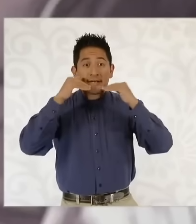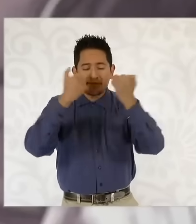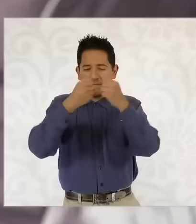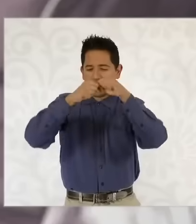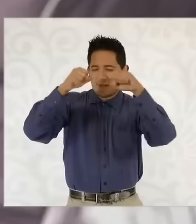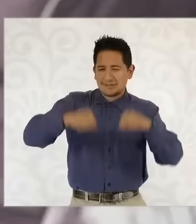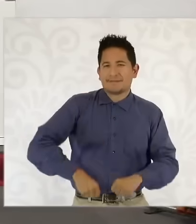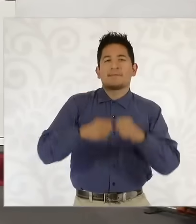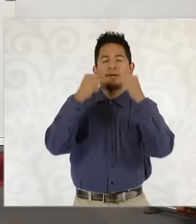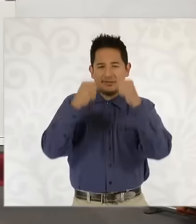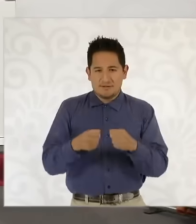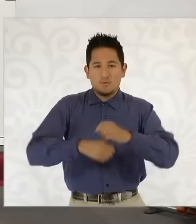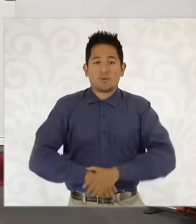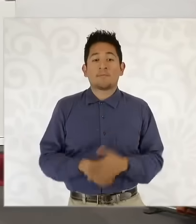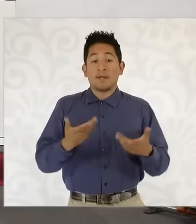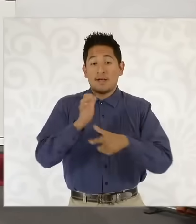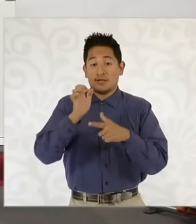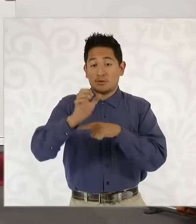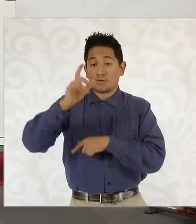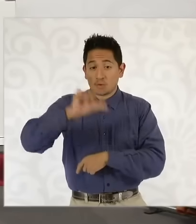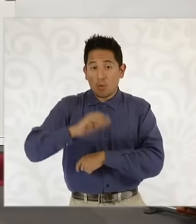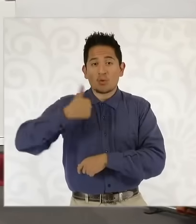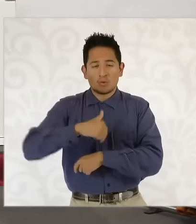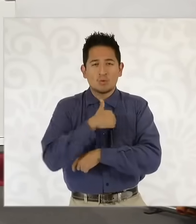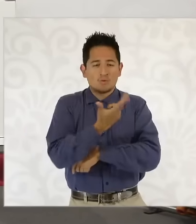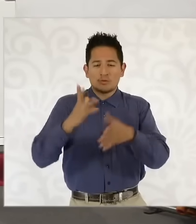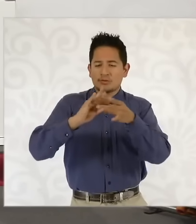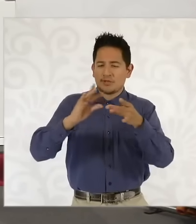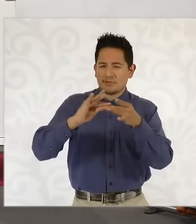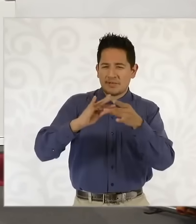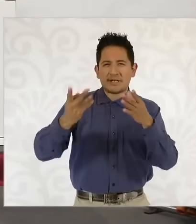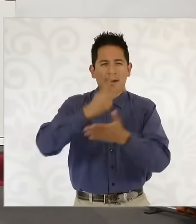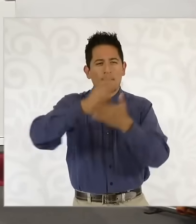como les les dije, presentamos los avances en la parte de los proyectos de transmisión, que son